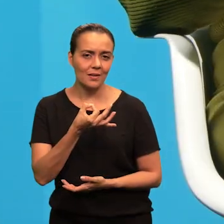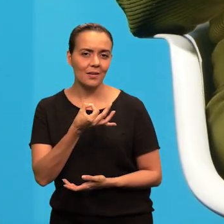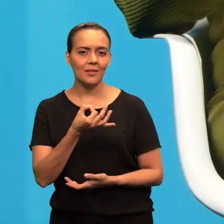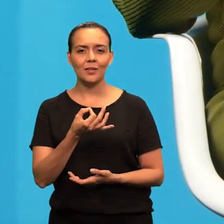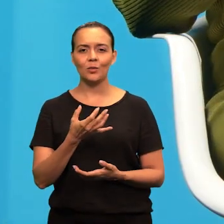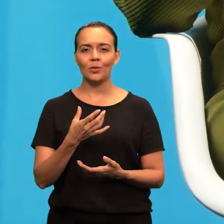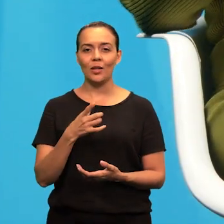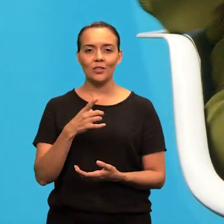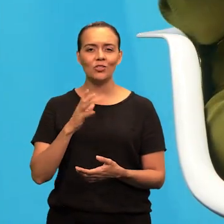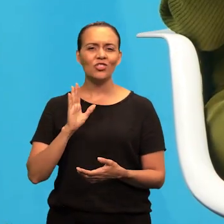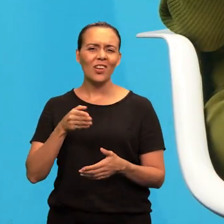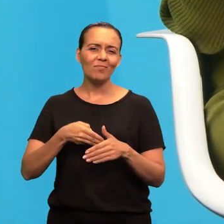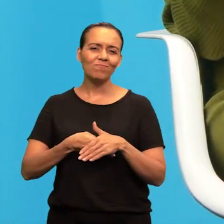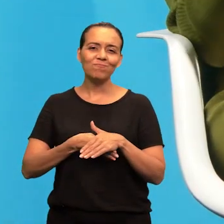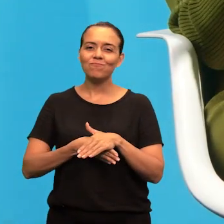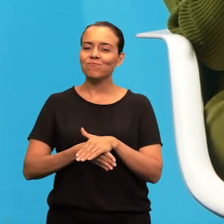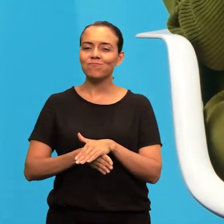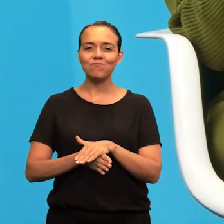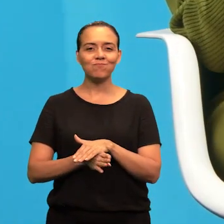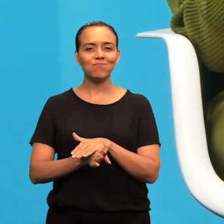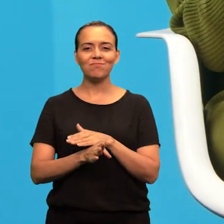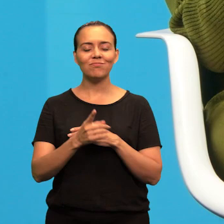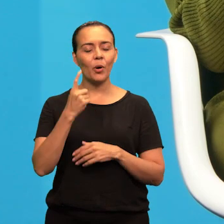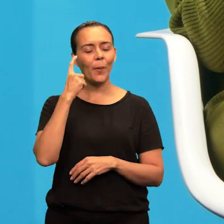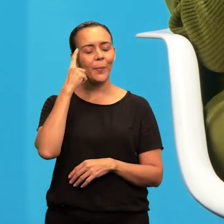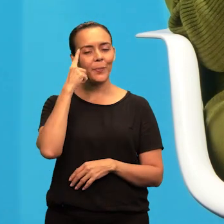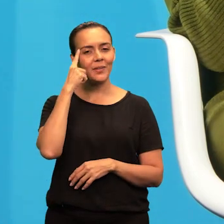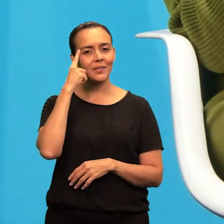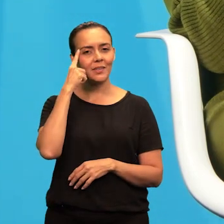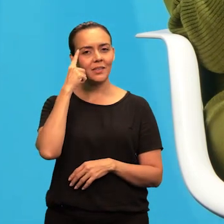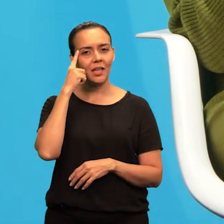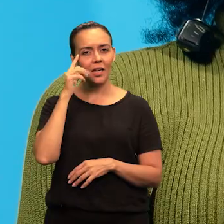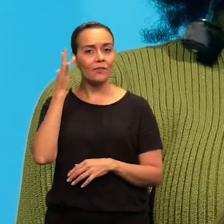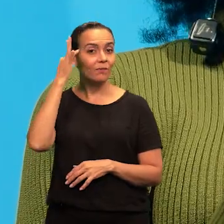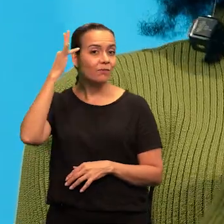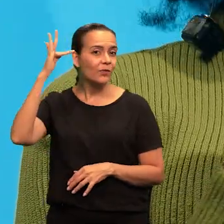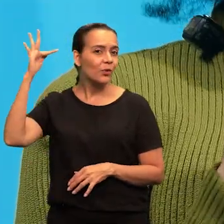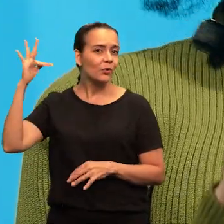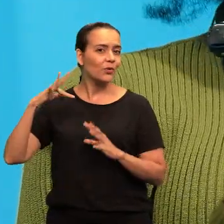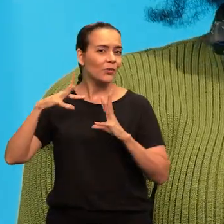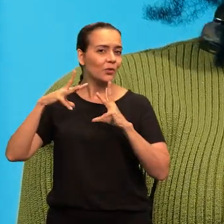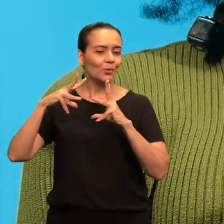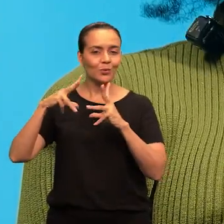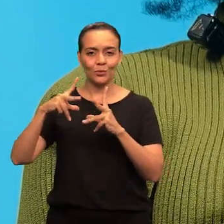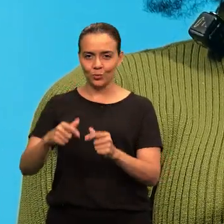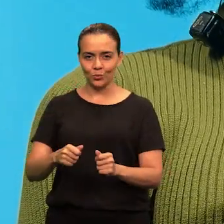A gente se acostumou, de fato, a pensar que as filosofias,